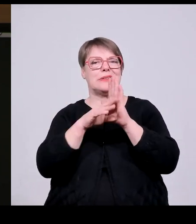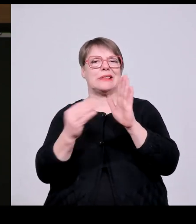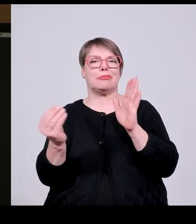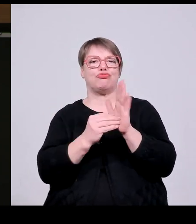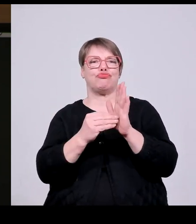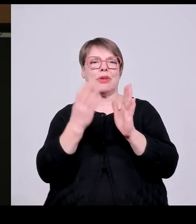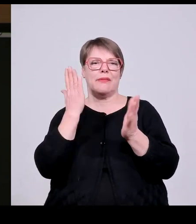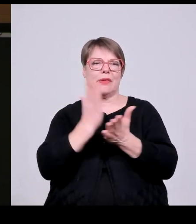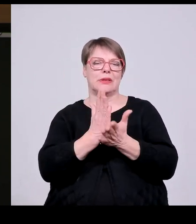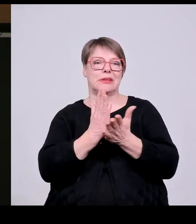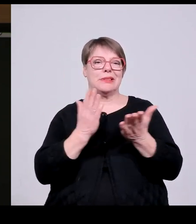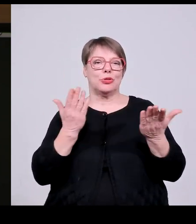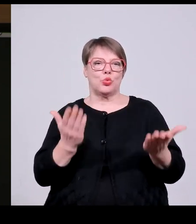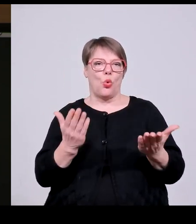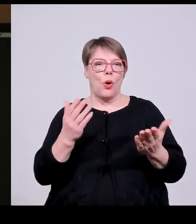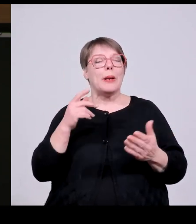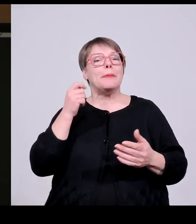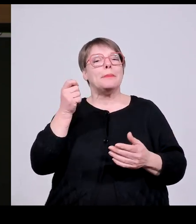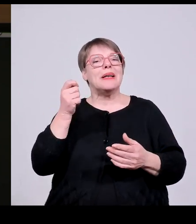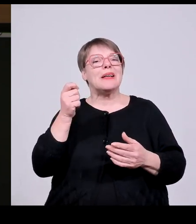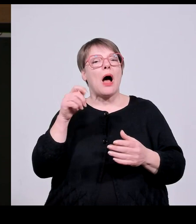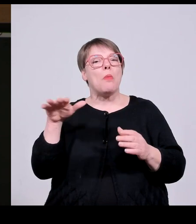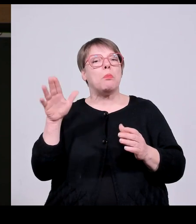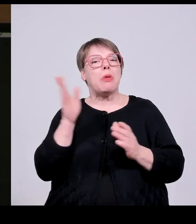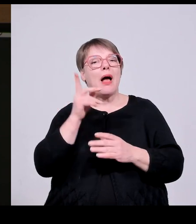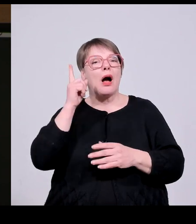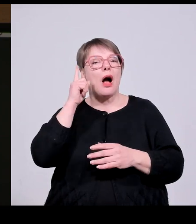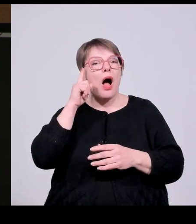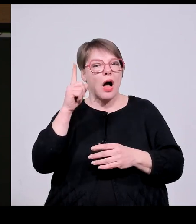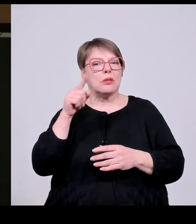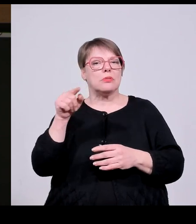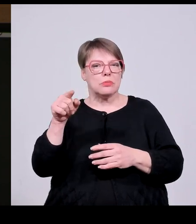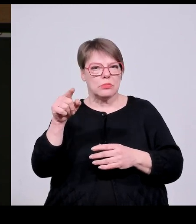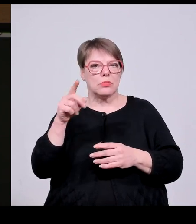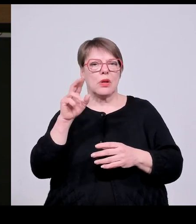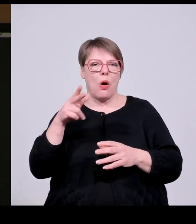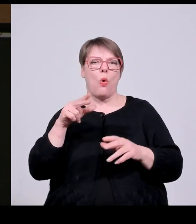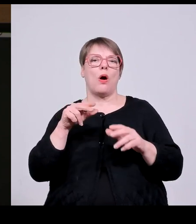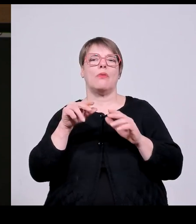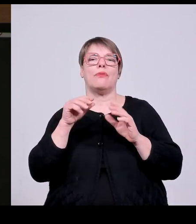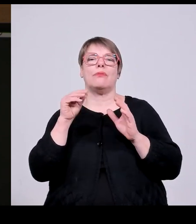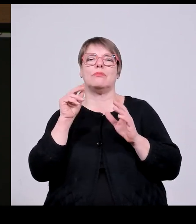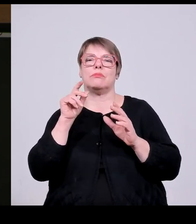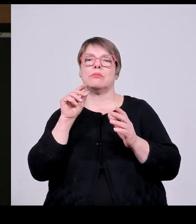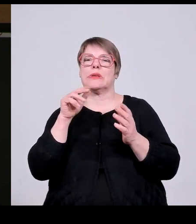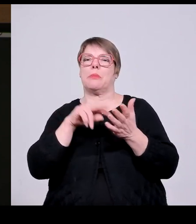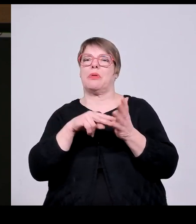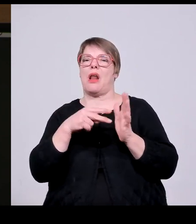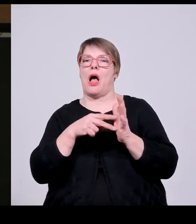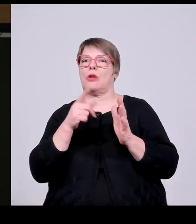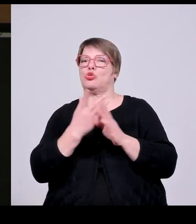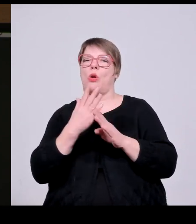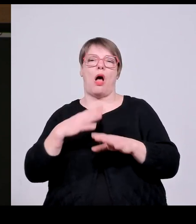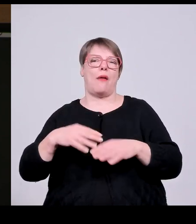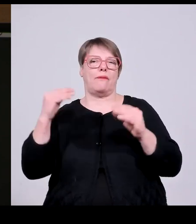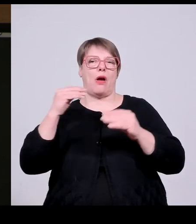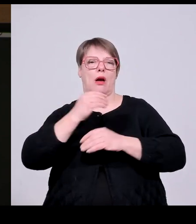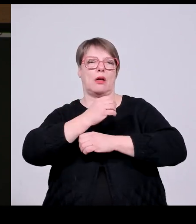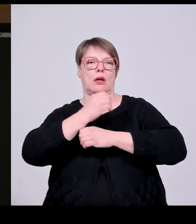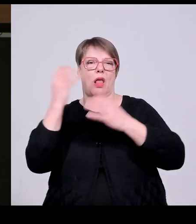Wir stärken die Mieterbeiräte, indem wir sie von einer kann zu einer muss Bestimmung machen und vertiefen. Die Zusammenarbeit mit dem